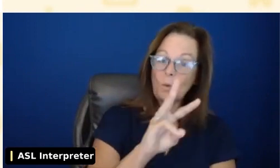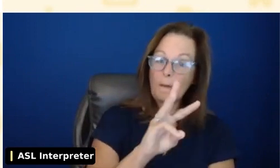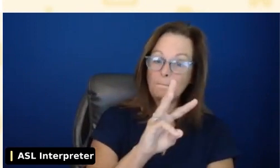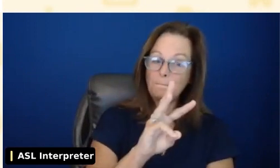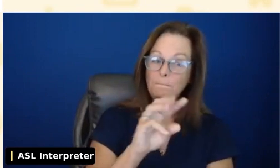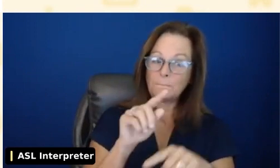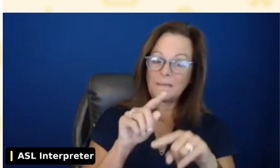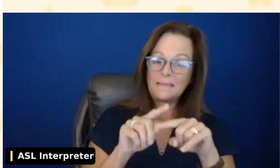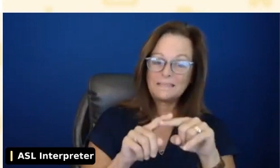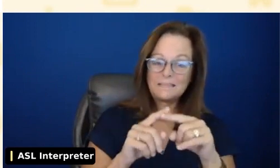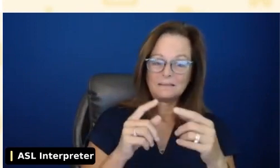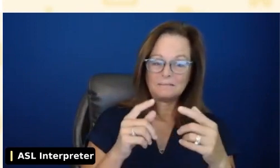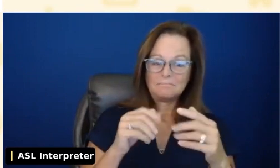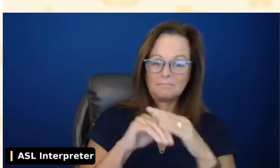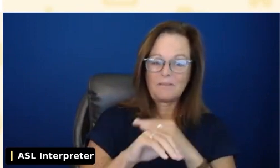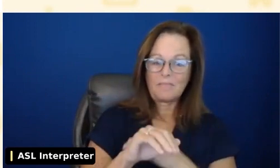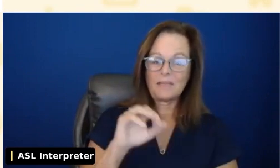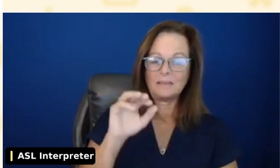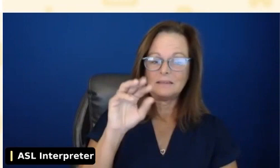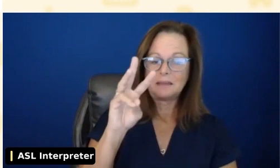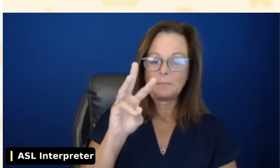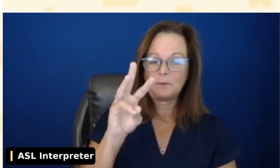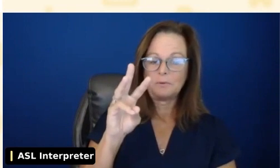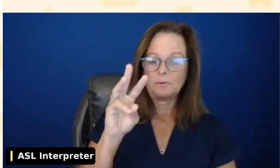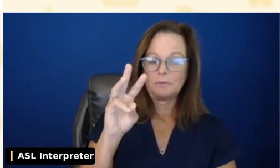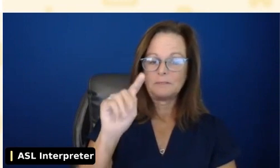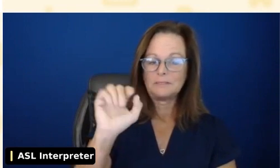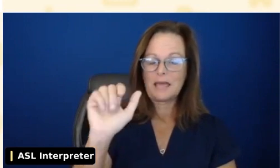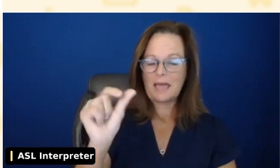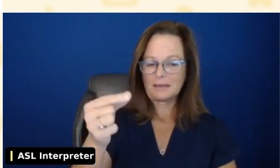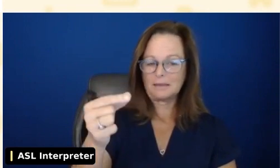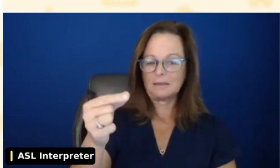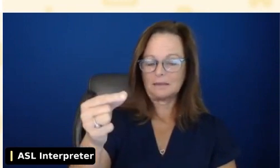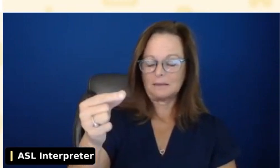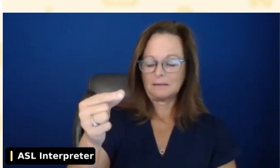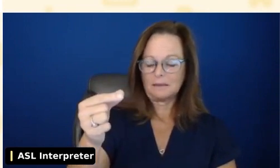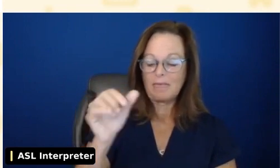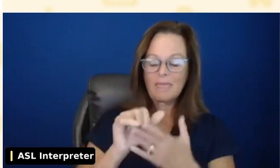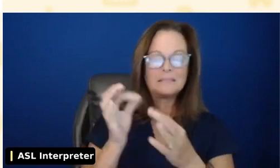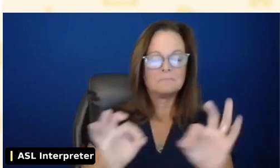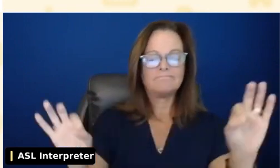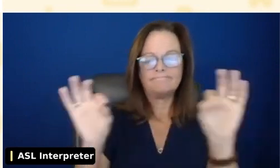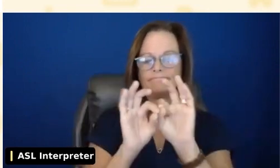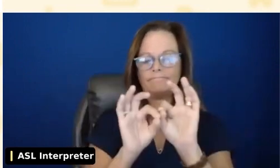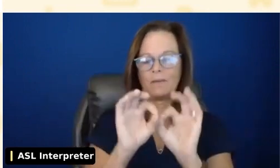¿Cumple con los puntos de control WCAG, sí o no? Esa es la parte más grande del mundo ATAG, asegurándose